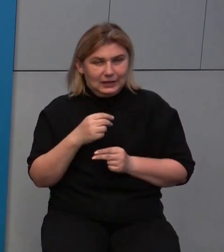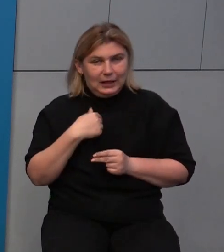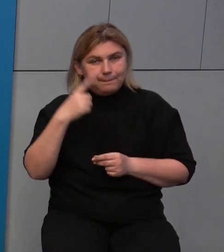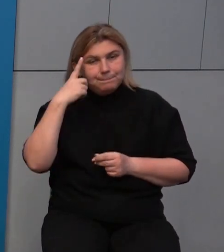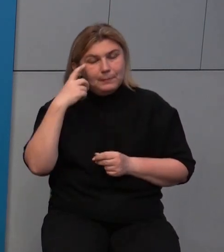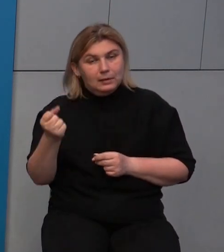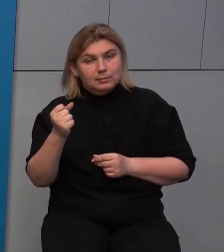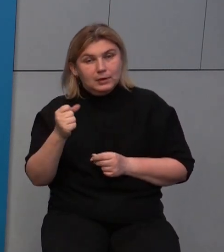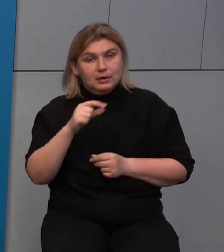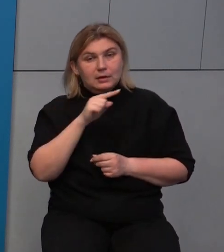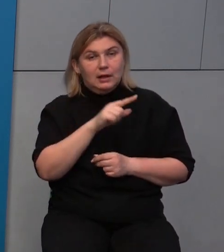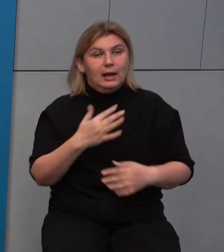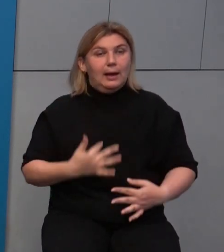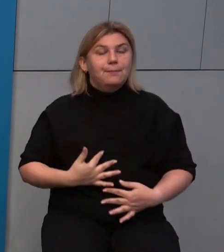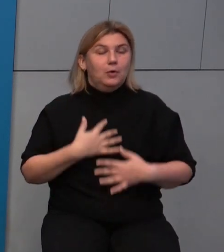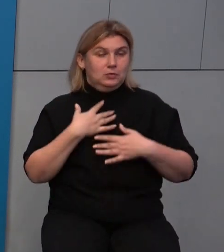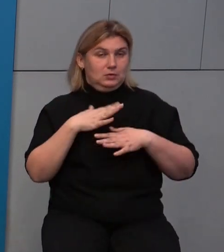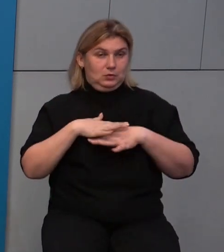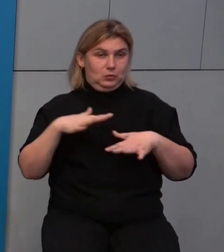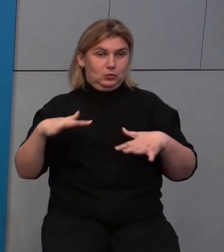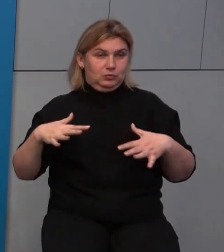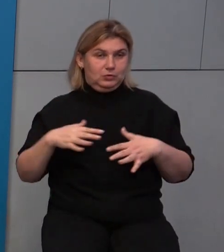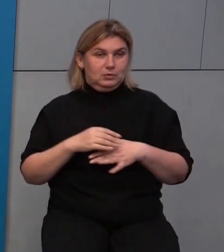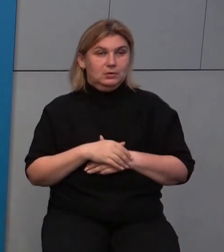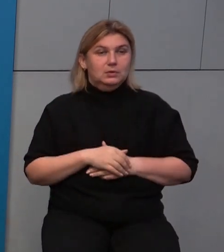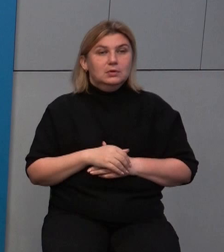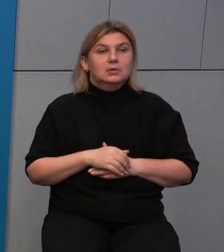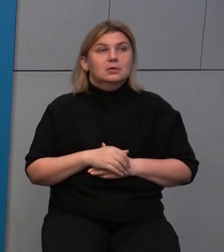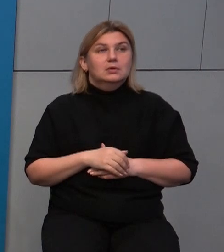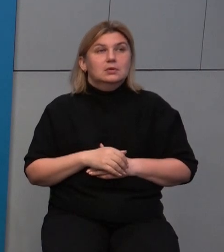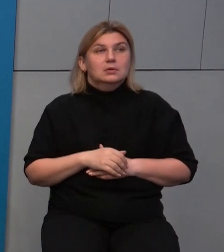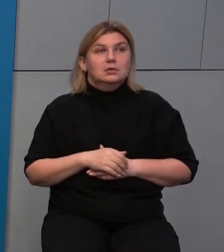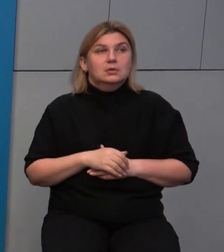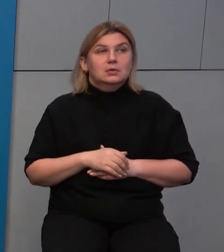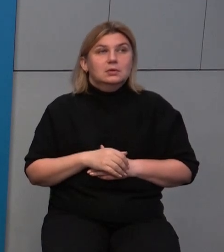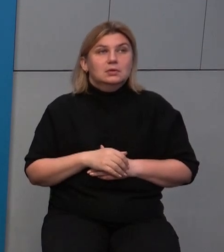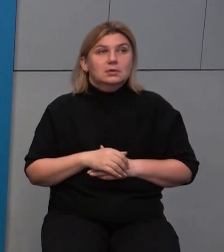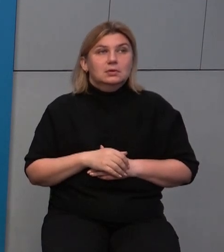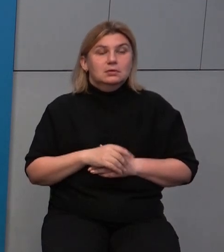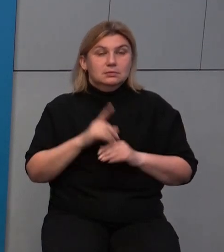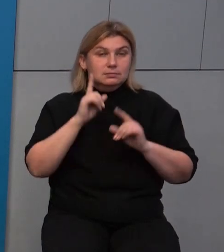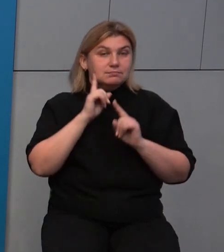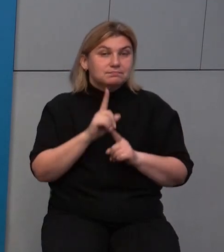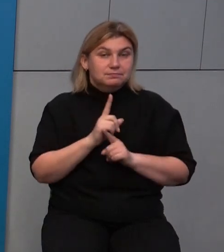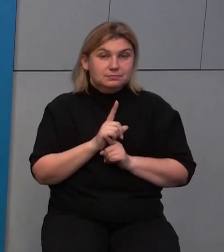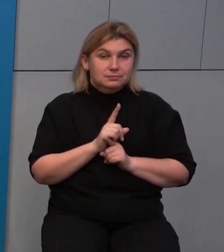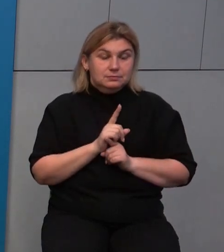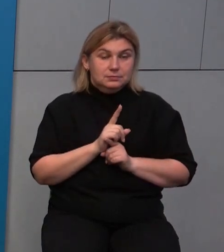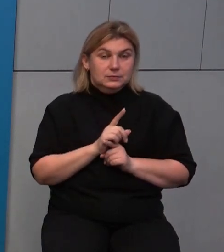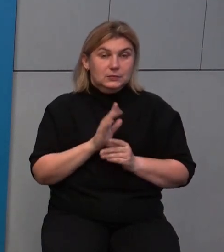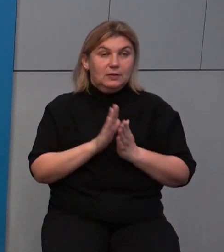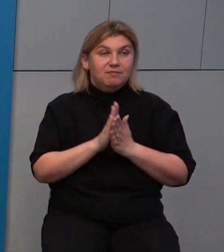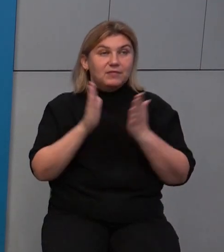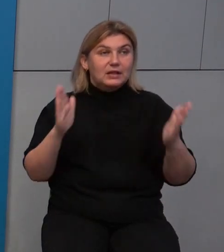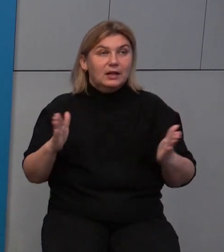jakie tam są emocje i naprawdę wydawca próbował mi pomóc.